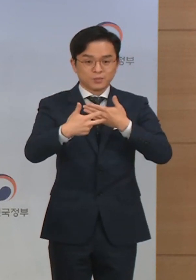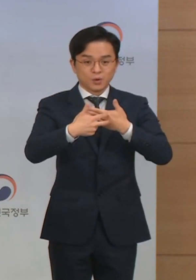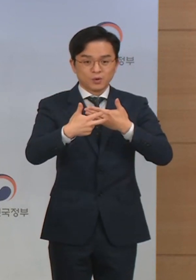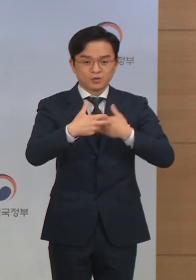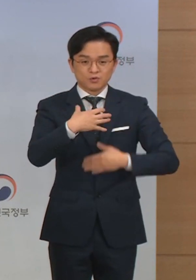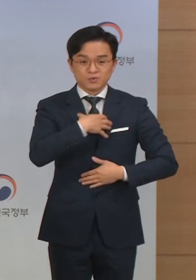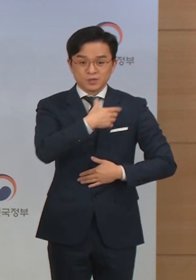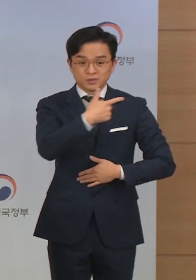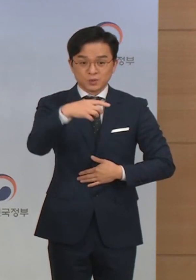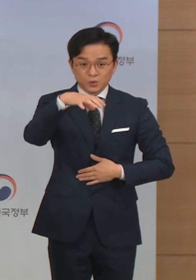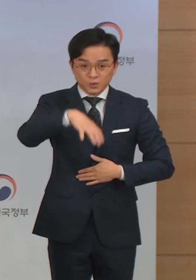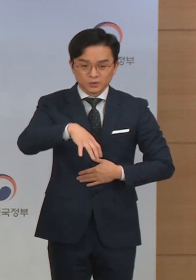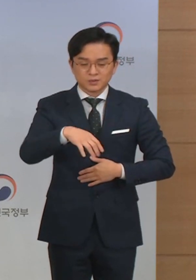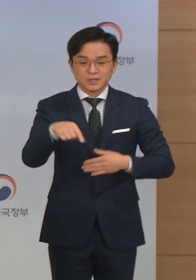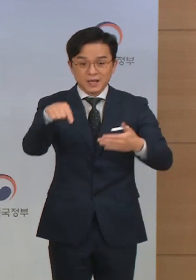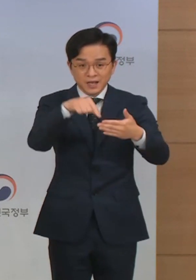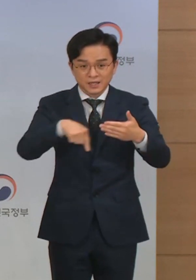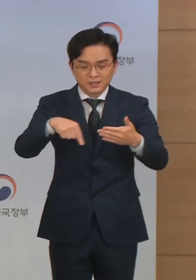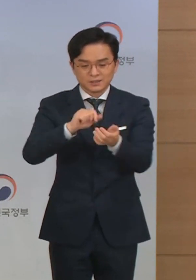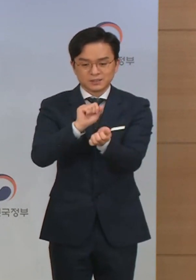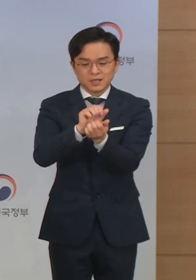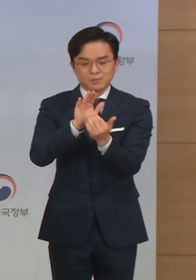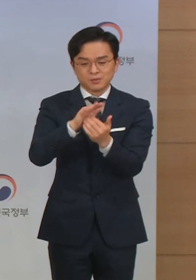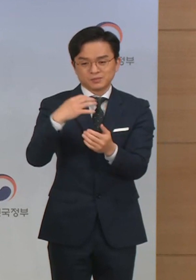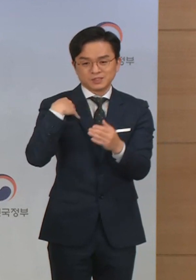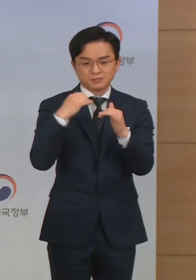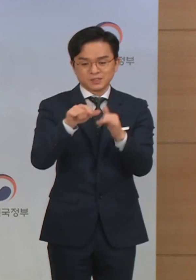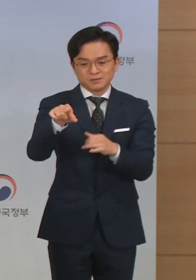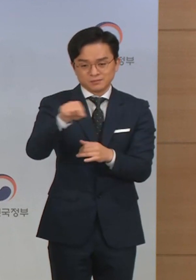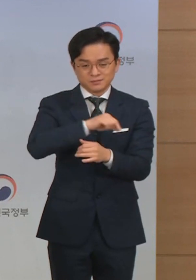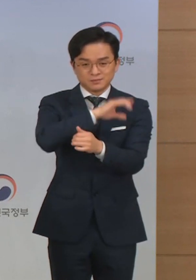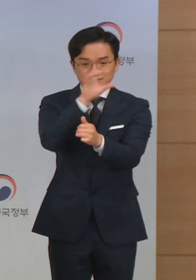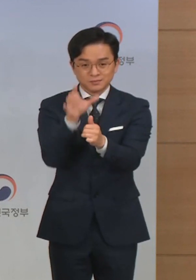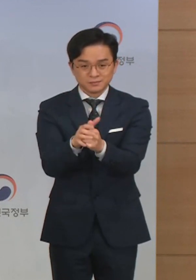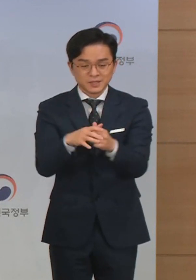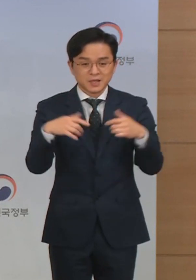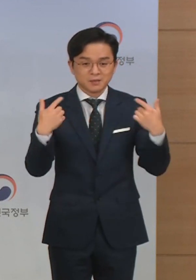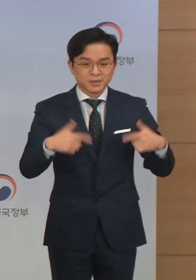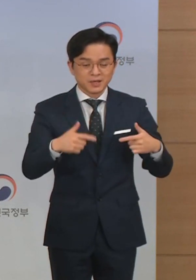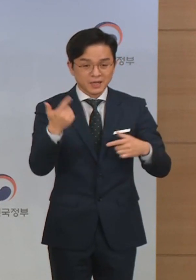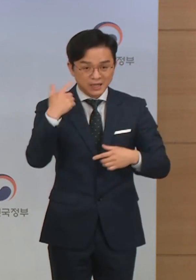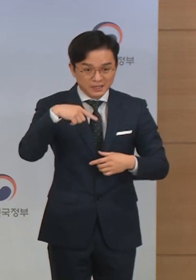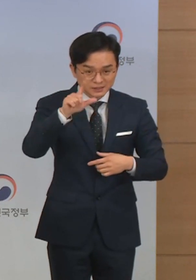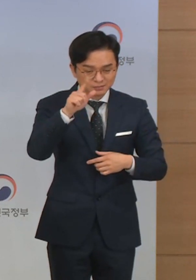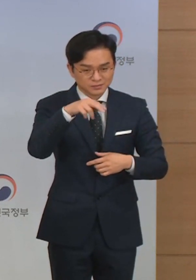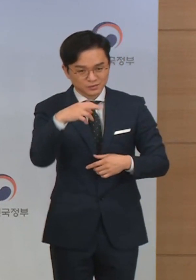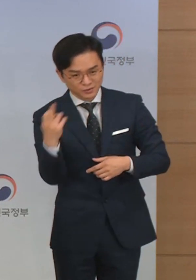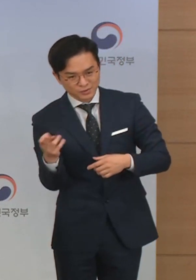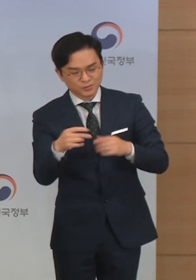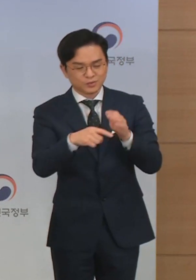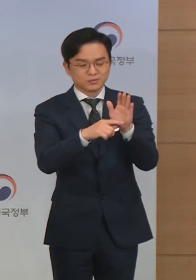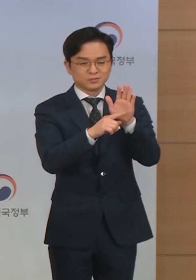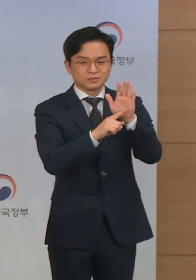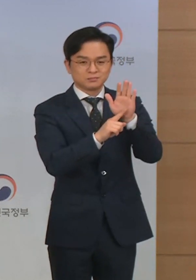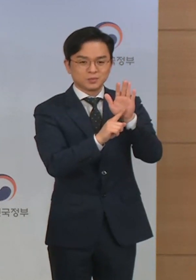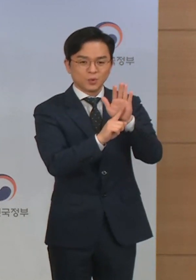방역책임자를 지정하여 유증상자 발생 여부를 매일 확인하고 정기적으로 방역당국에 신고하도록 하겠습니다